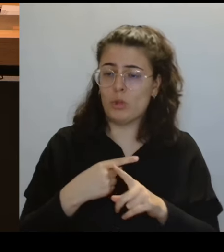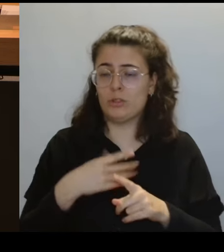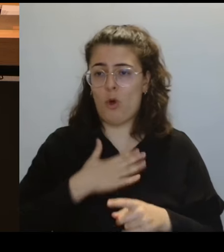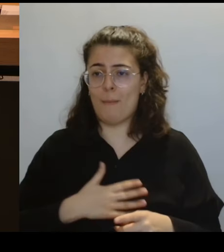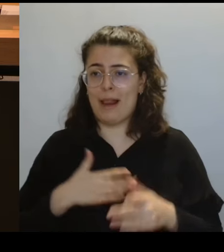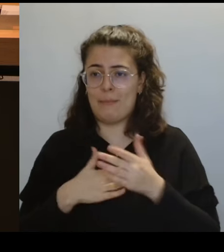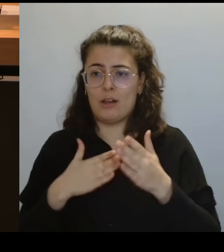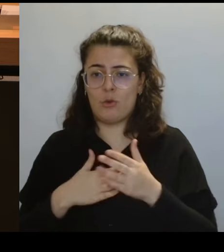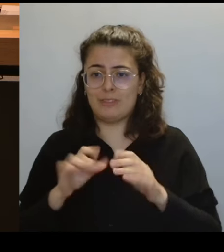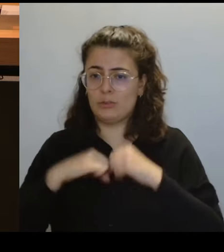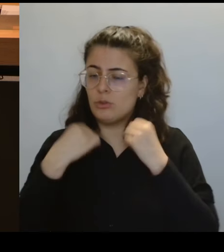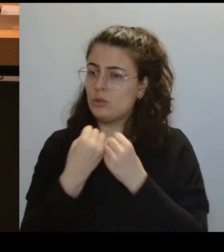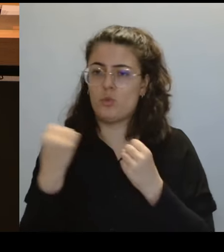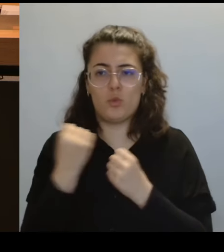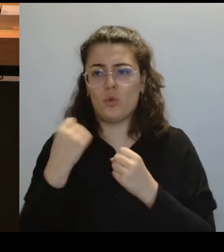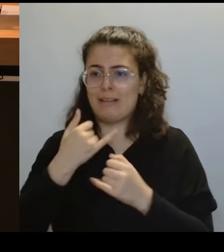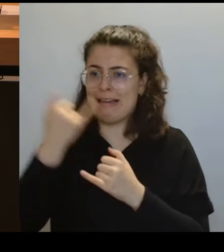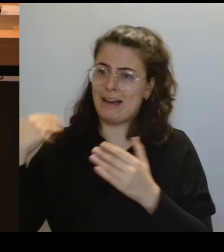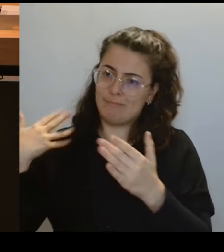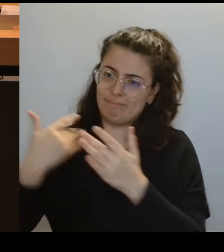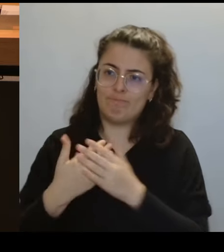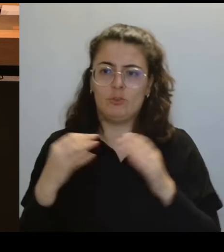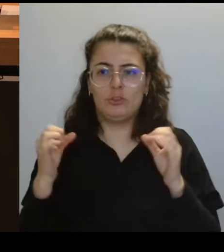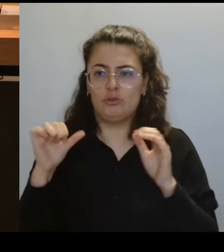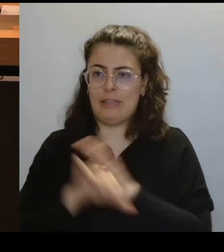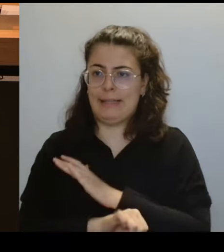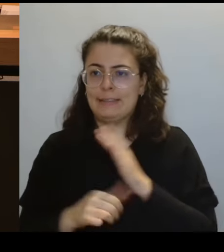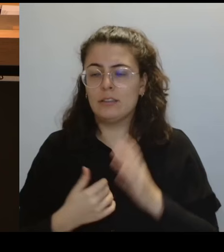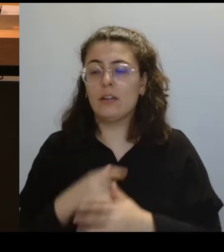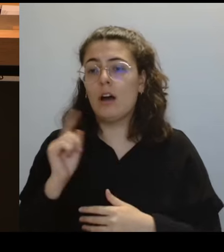zitiere hier aus der Antwort des Senats von 2018, Gesamtstädtische